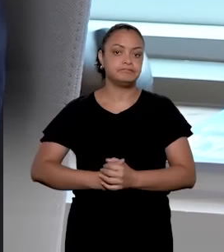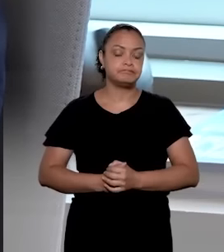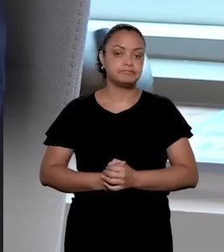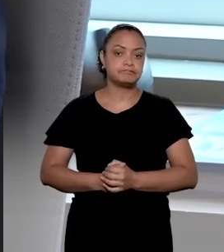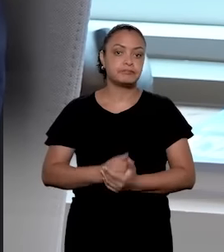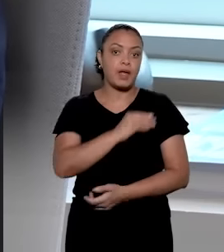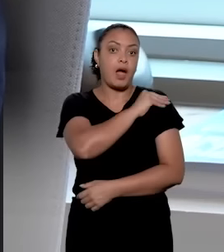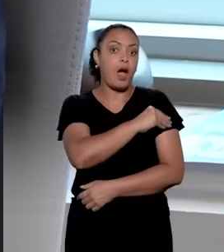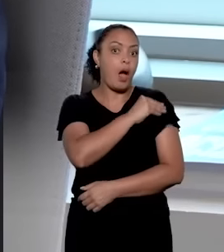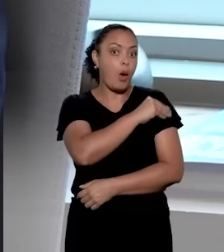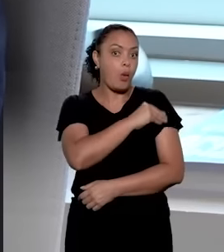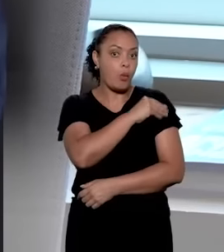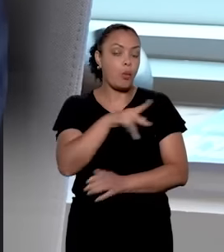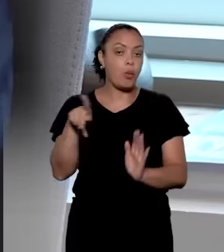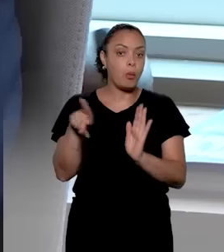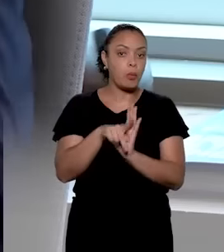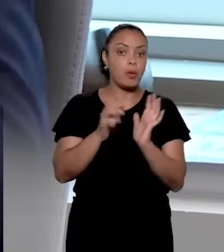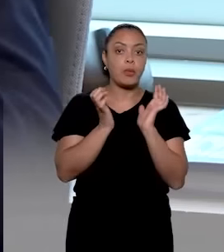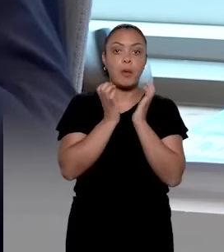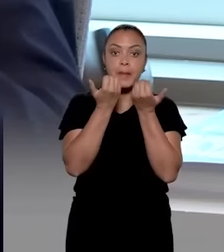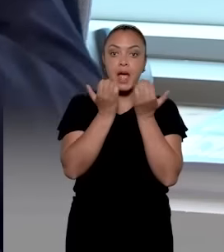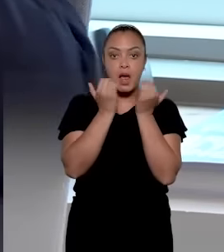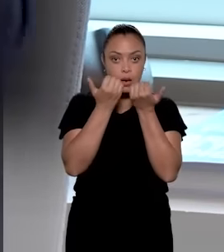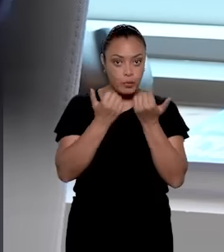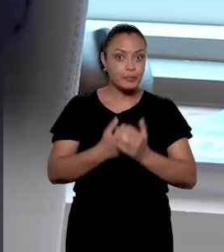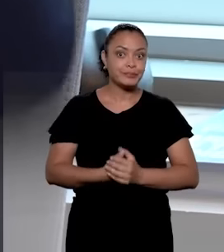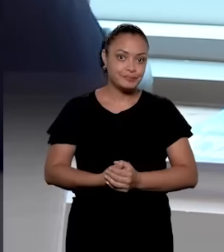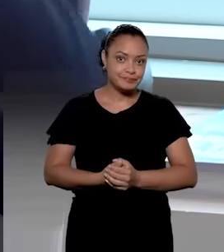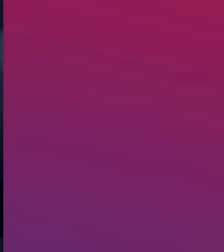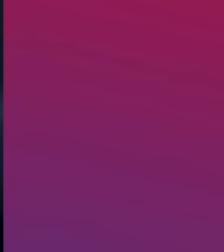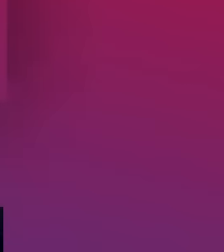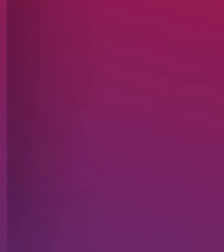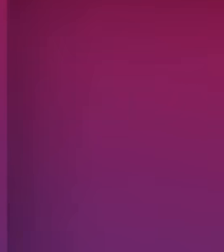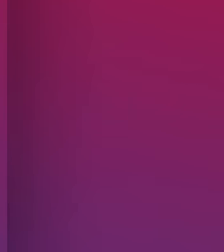é o álcool de milho, está explodindo, espetacular, no Brasil inteirinho.”